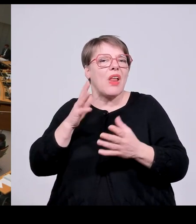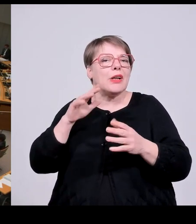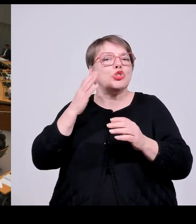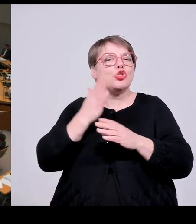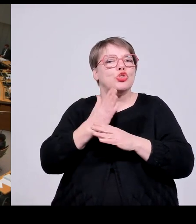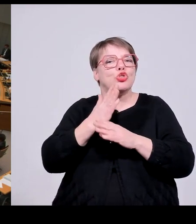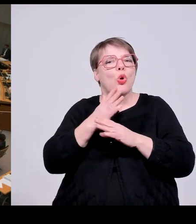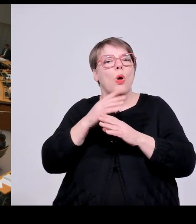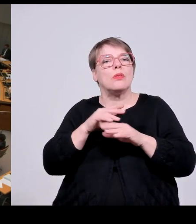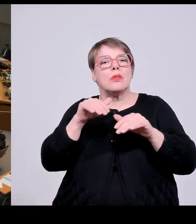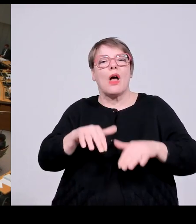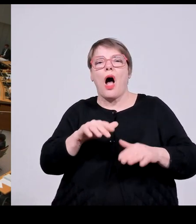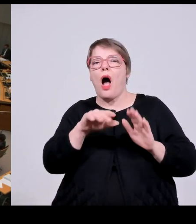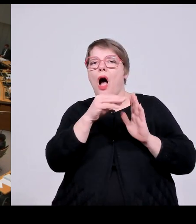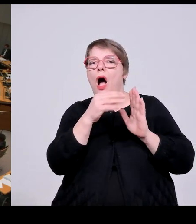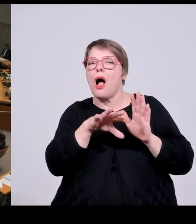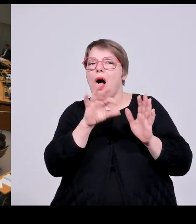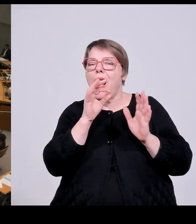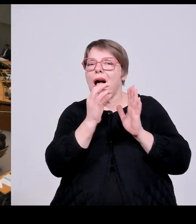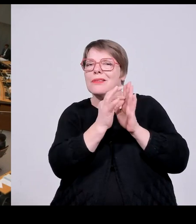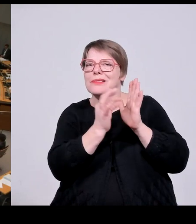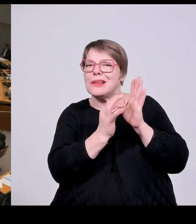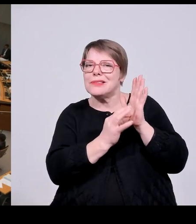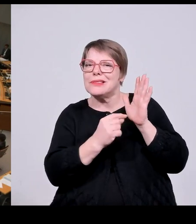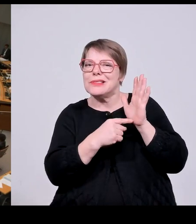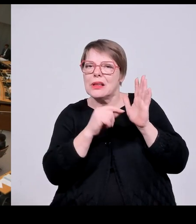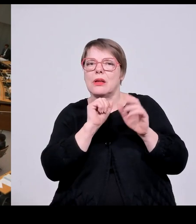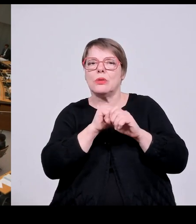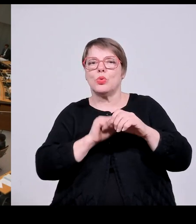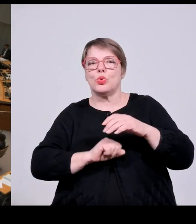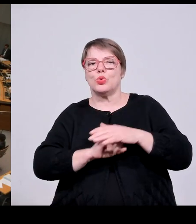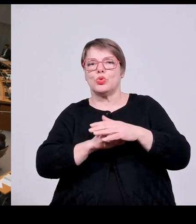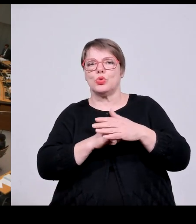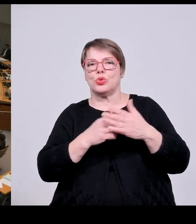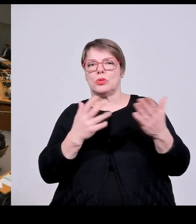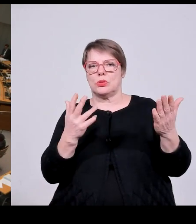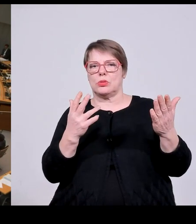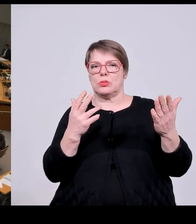Dann hat für eine Zwischenbemerkung der Abgeordnete Laatsch das Wort. (Rednerwechsel)